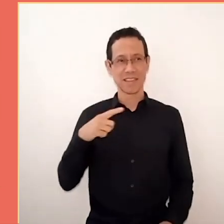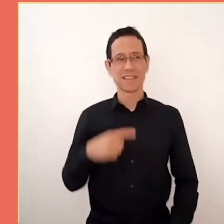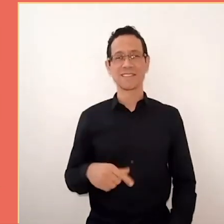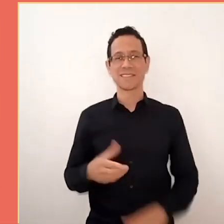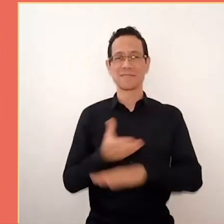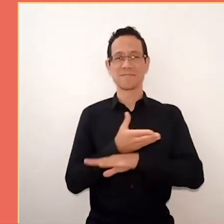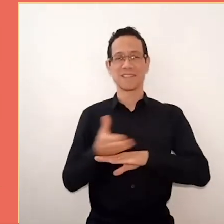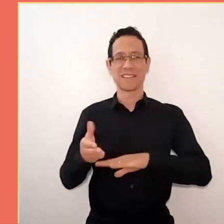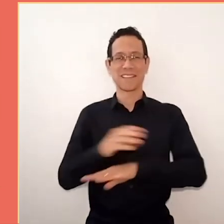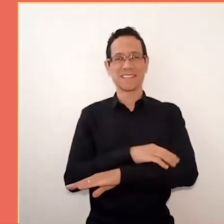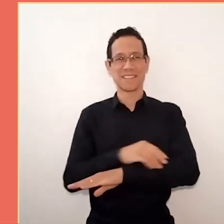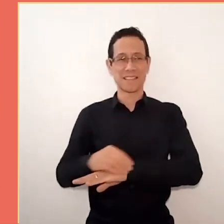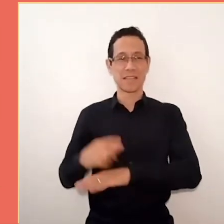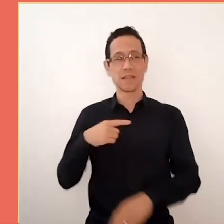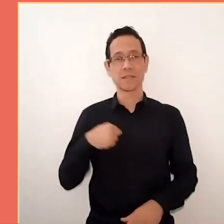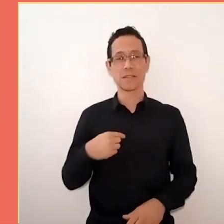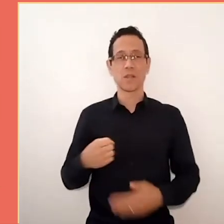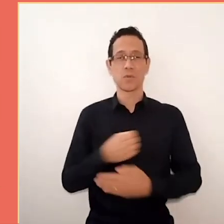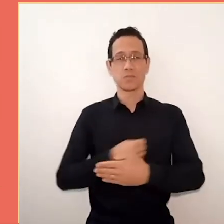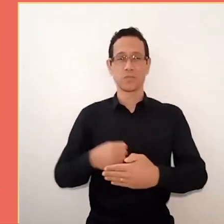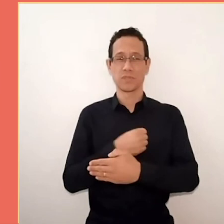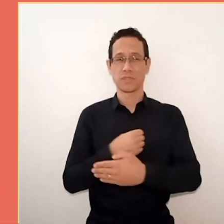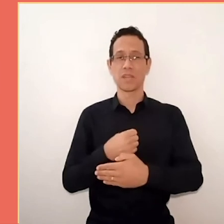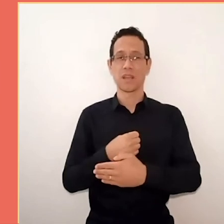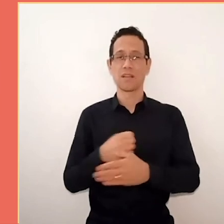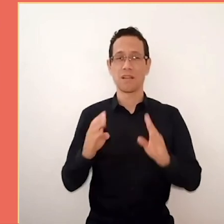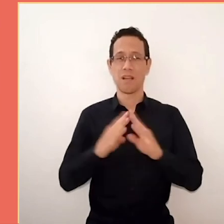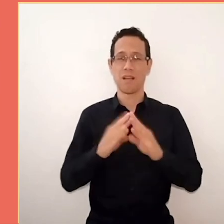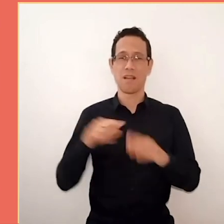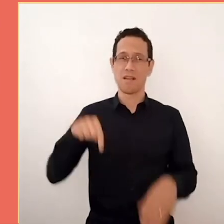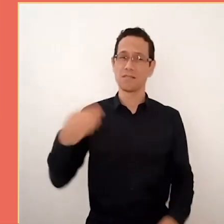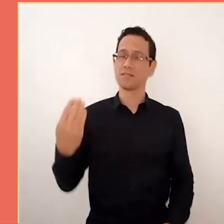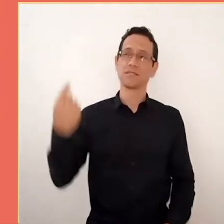estou na cozinha da minha casa, atrás de mim tem uma cristaleira